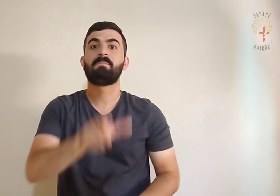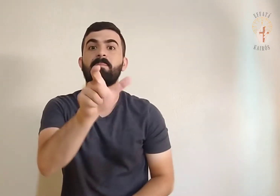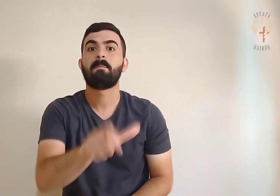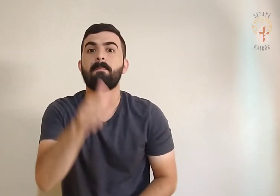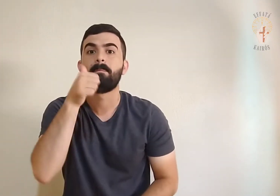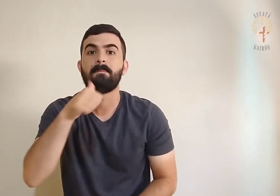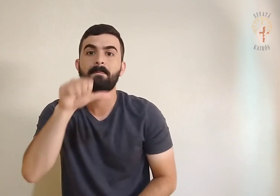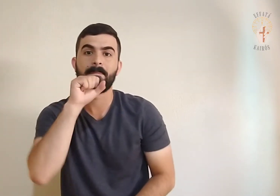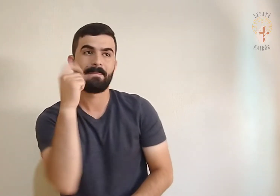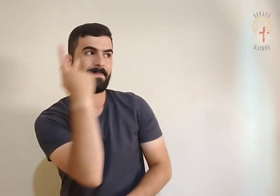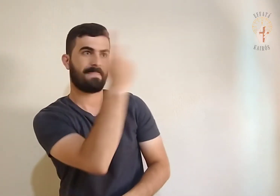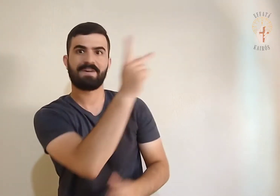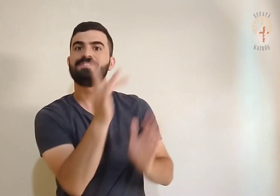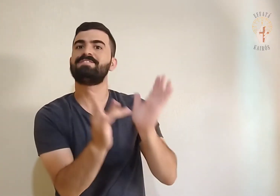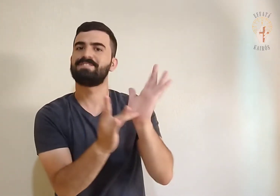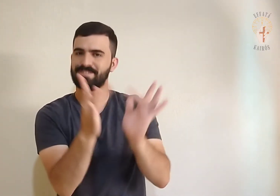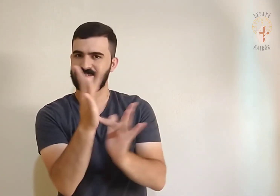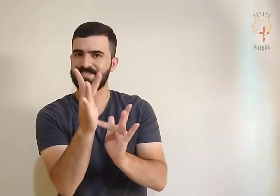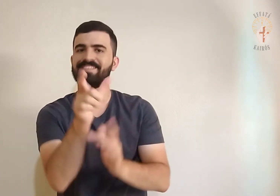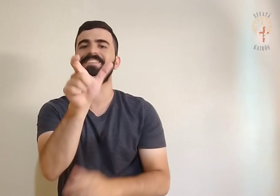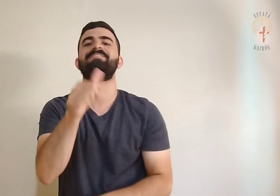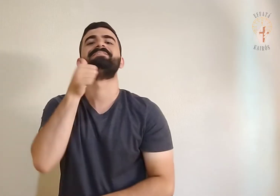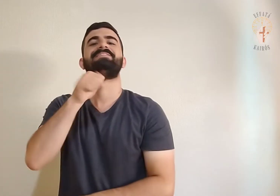A mãe de Jesus estava presente.